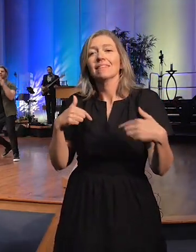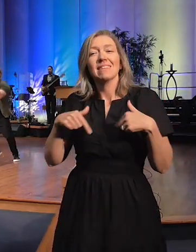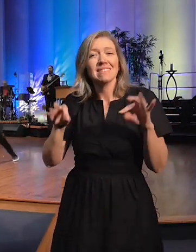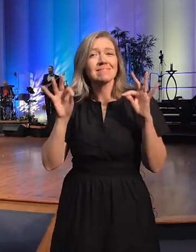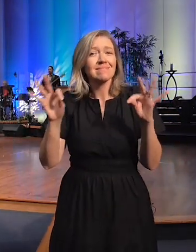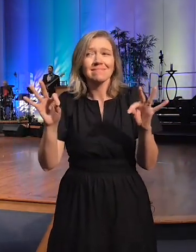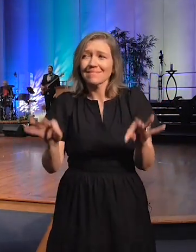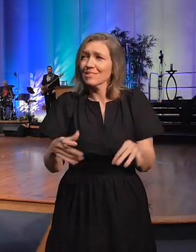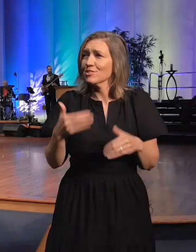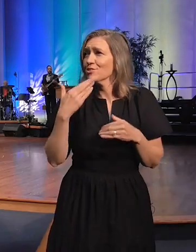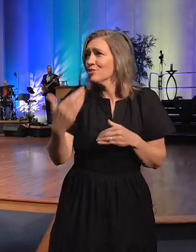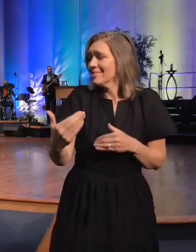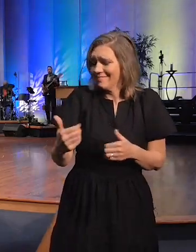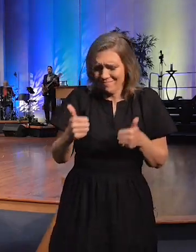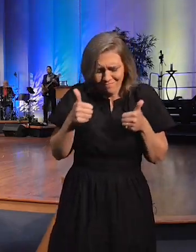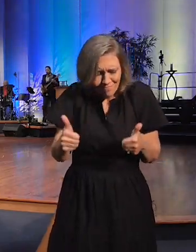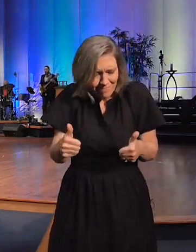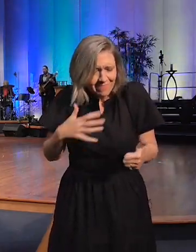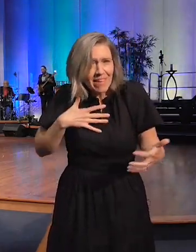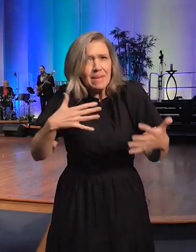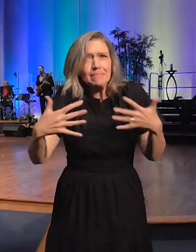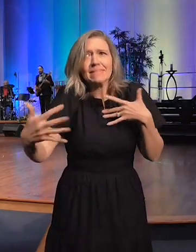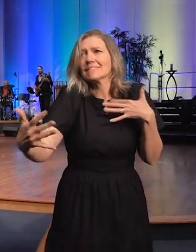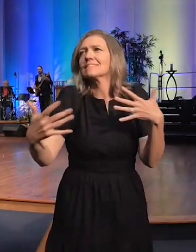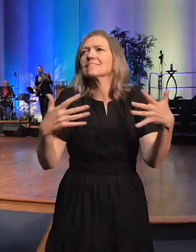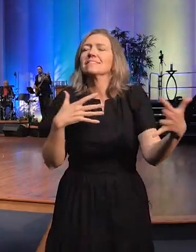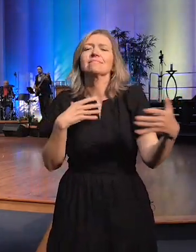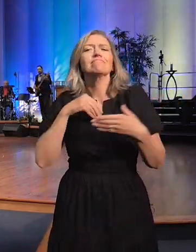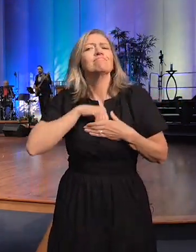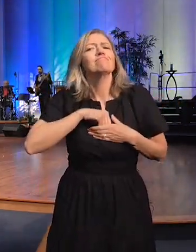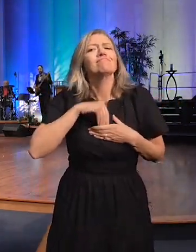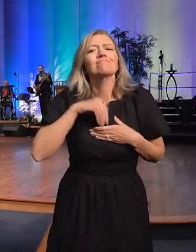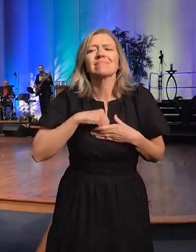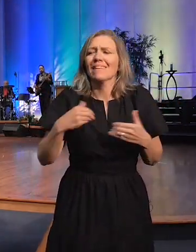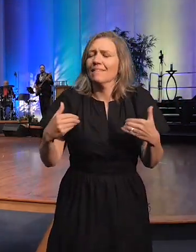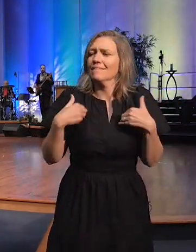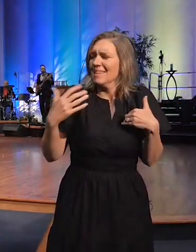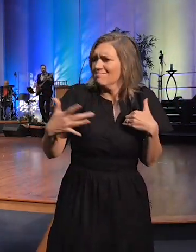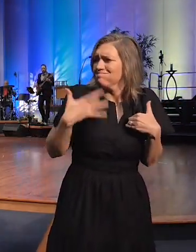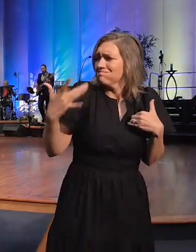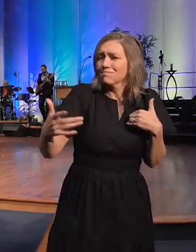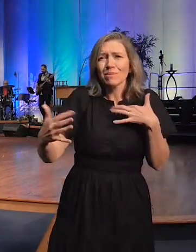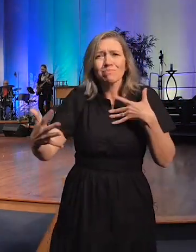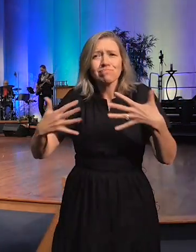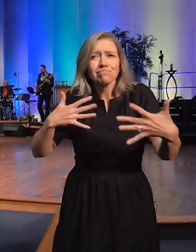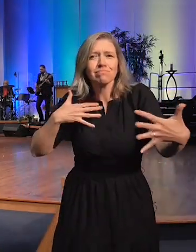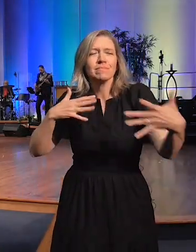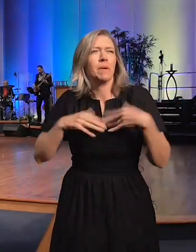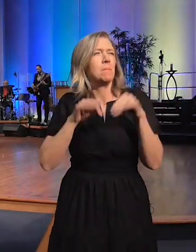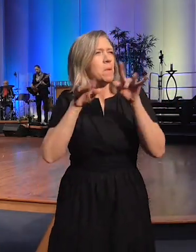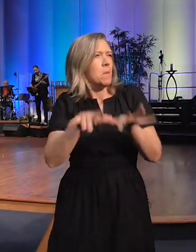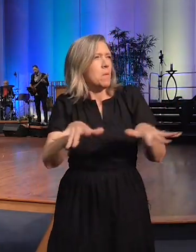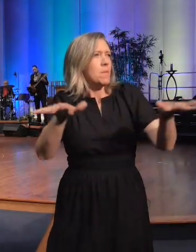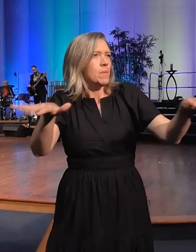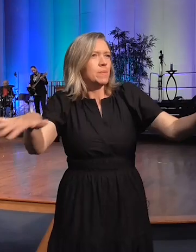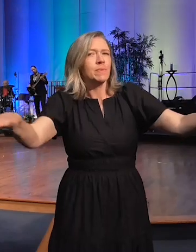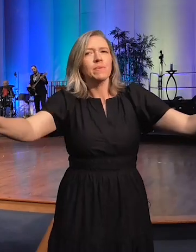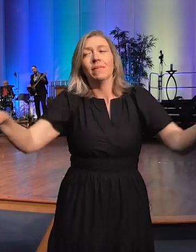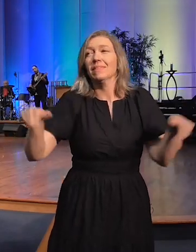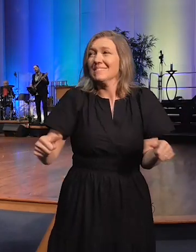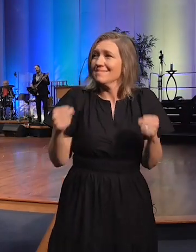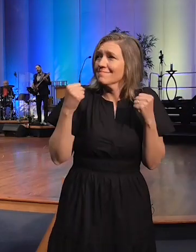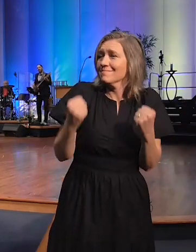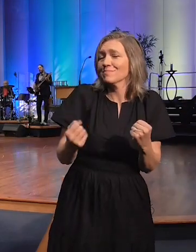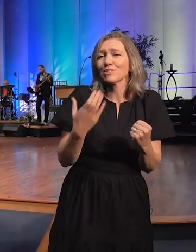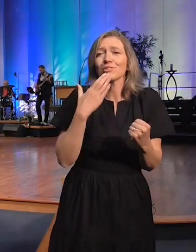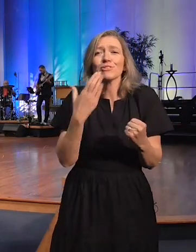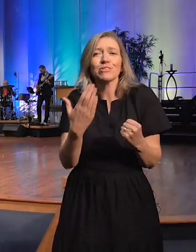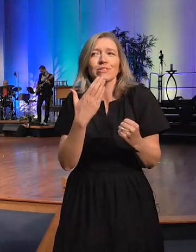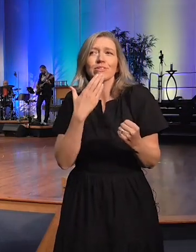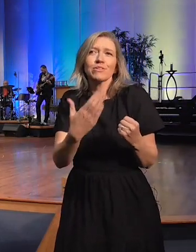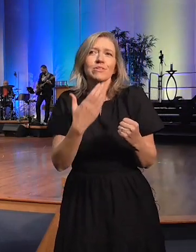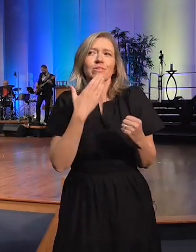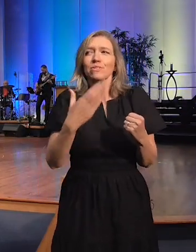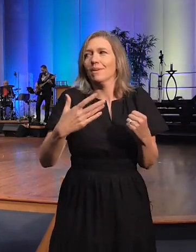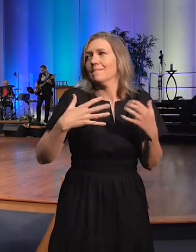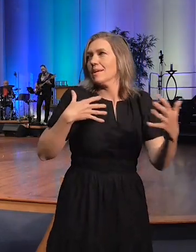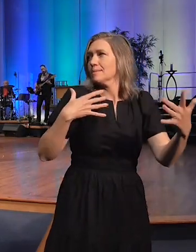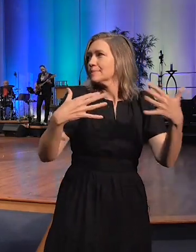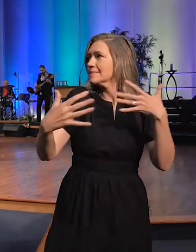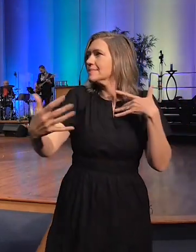vibraciones estas buenas buenas buenas buenas vibraciones estas buenas buenas buenas buenas vibraciones Tengo estas